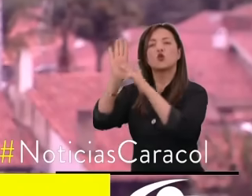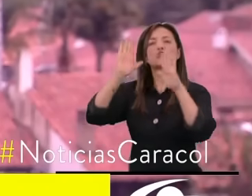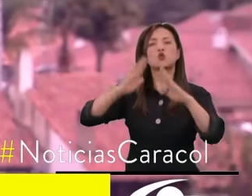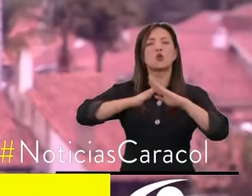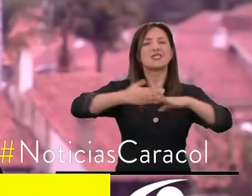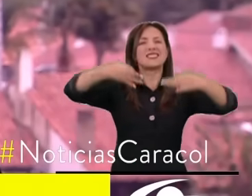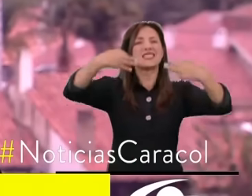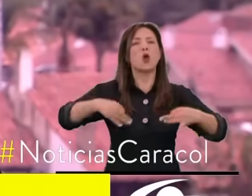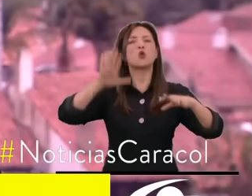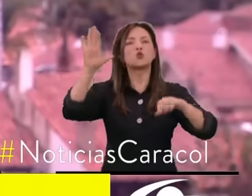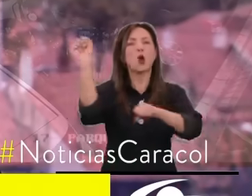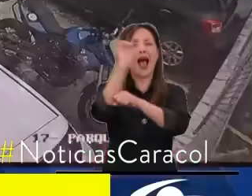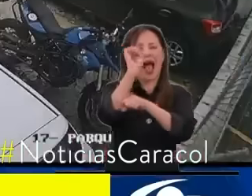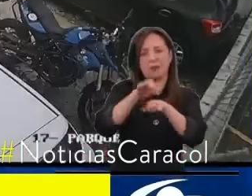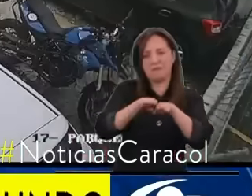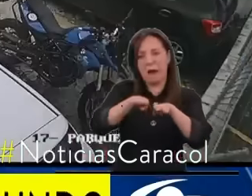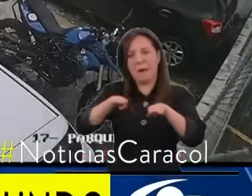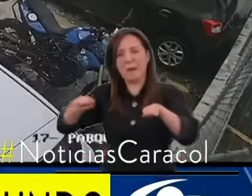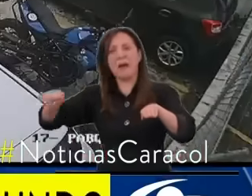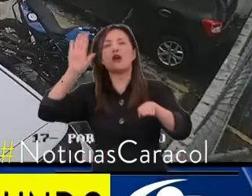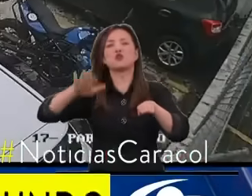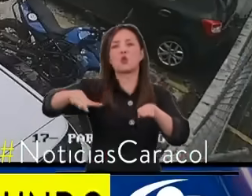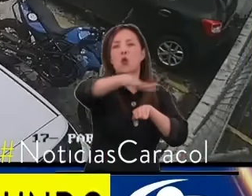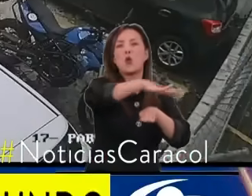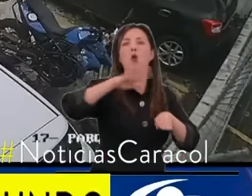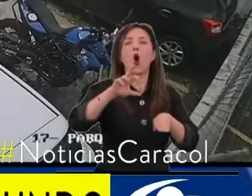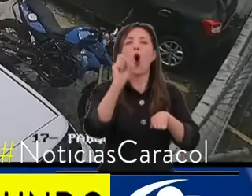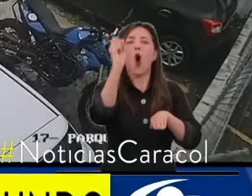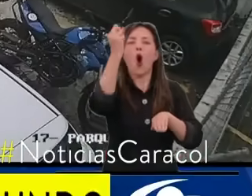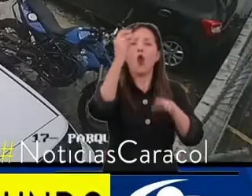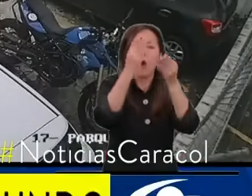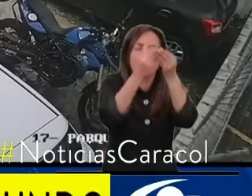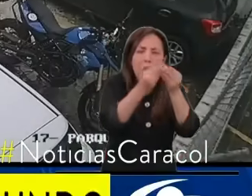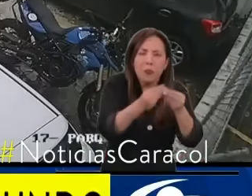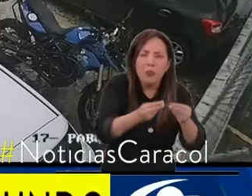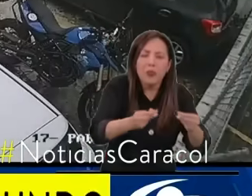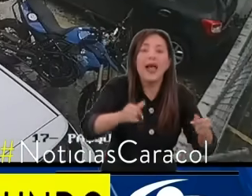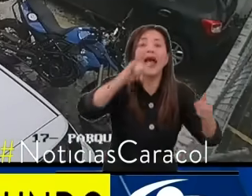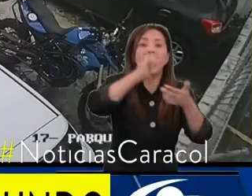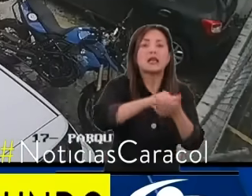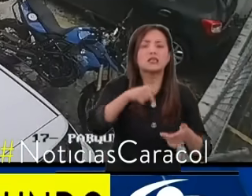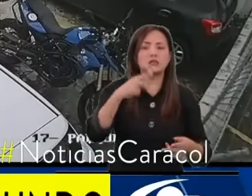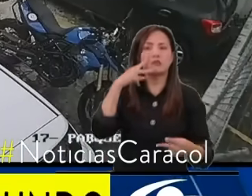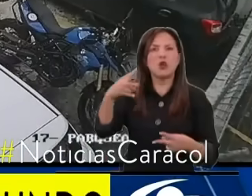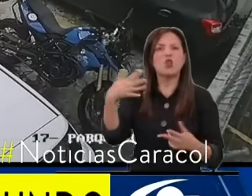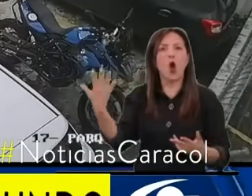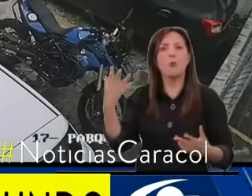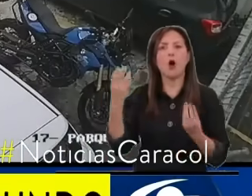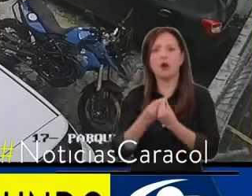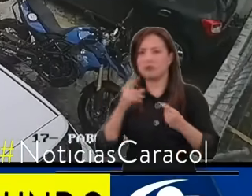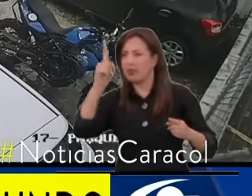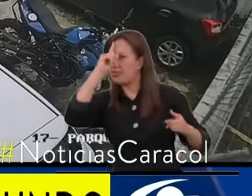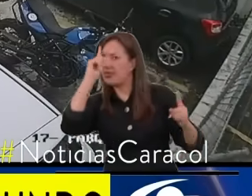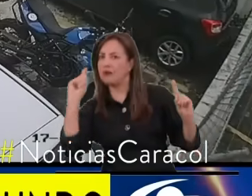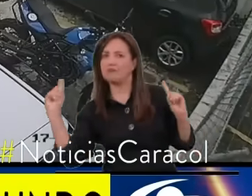Juan Andrés Beltrán, quemasen contra los vídeos? ))) buenas tardes en el vídeo